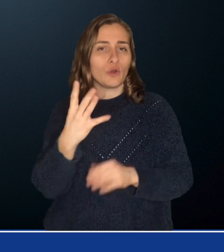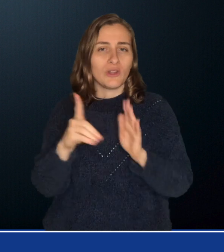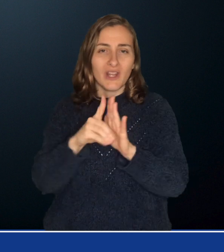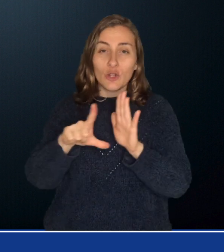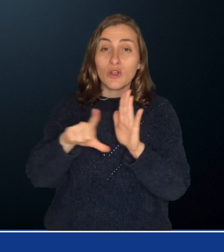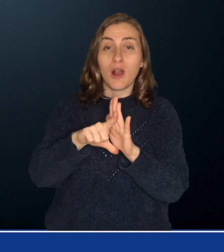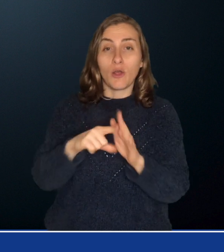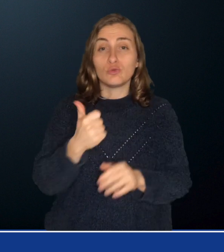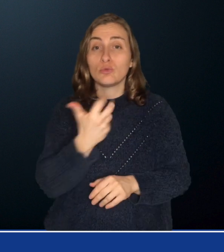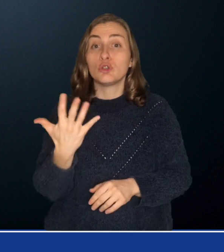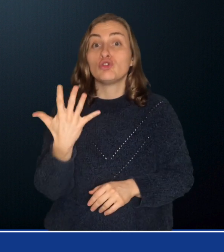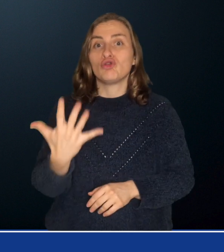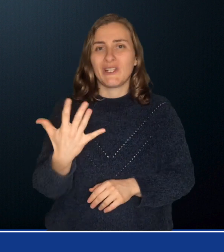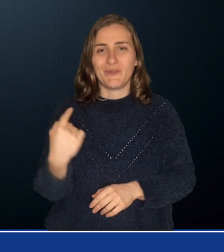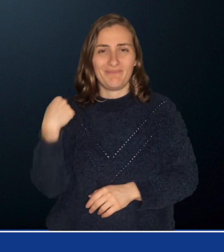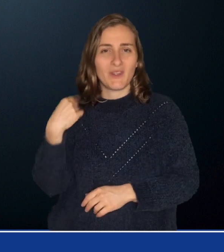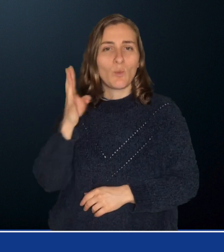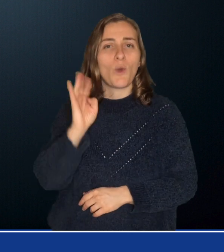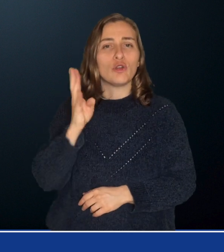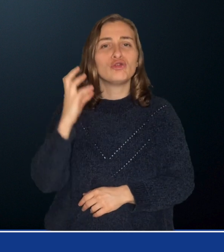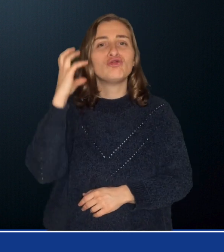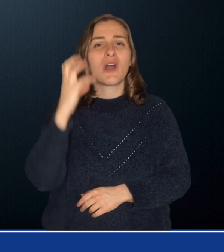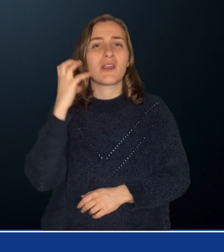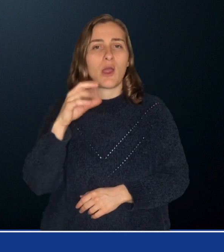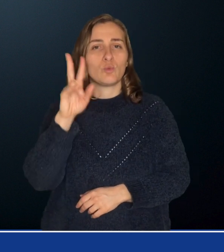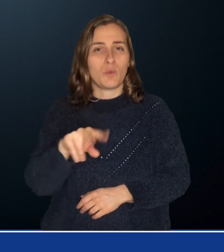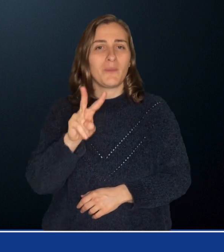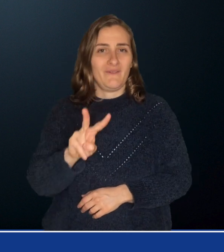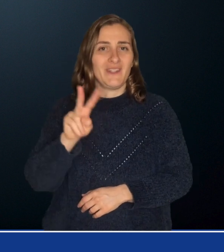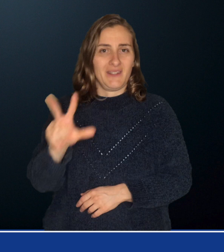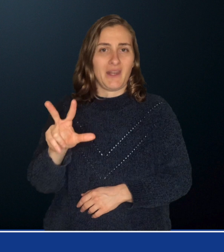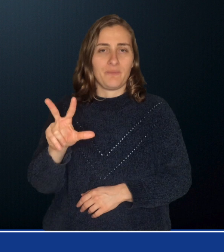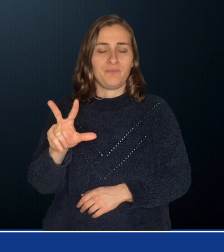(articolo 4 del DECRETO-LEGGE 14 gennaio 2023, n. 5)